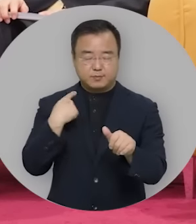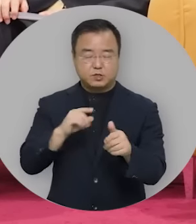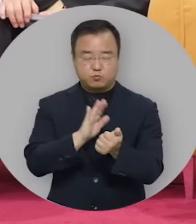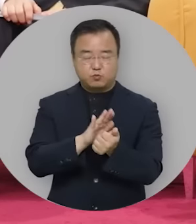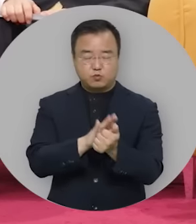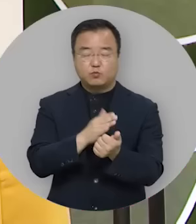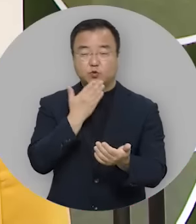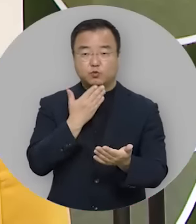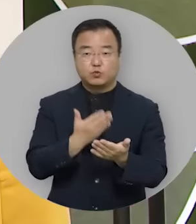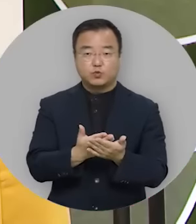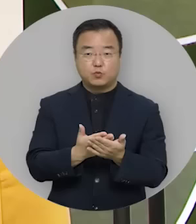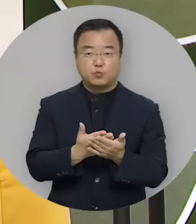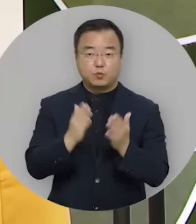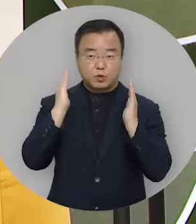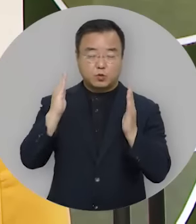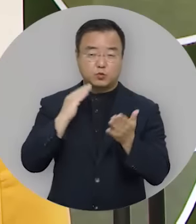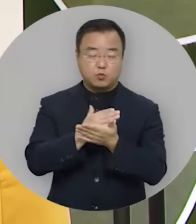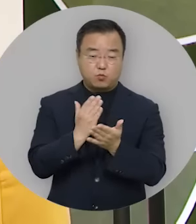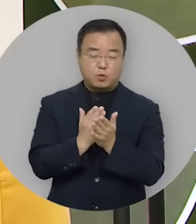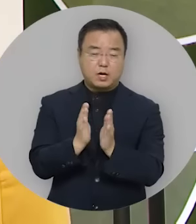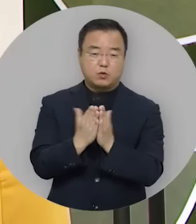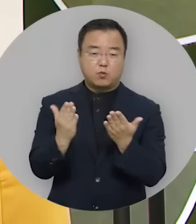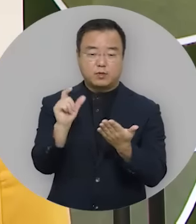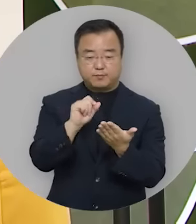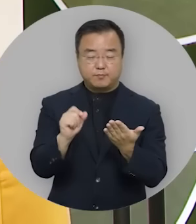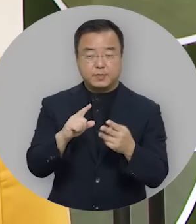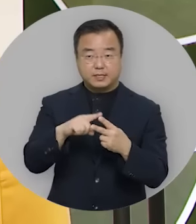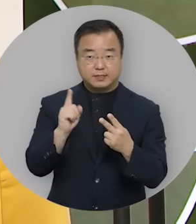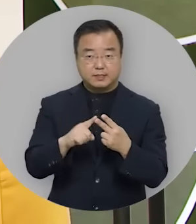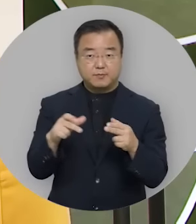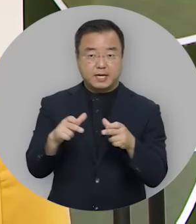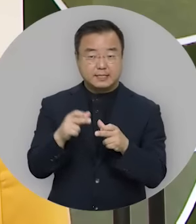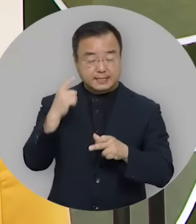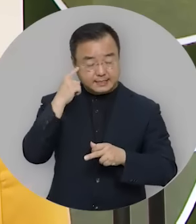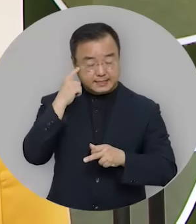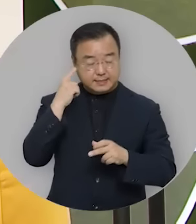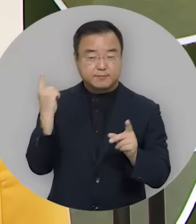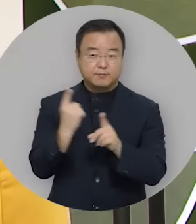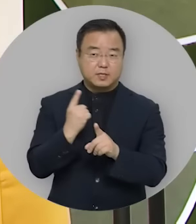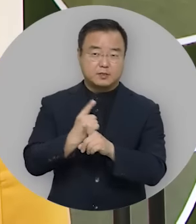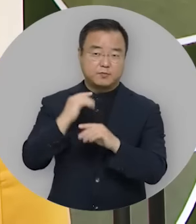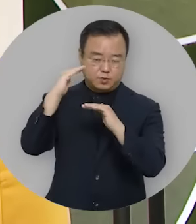그래서 교과형 도서를 편찬할 때나 또 장애인 인식 개선 내용을 포함하고